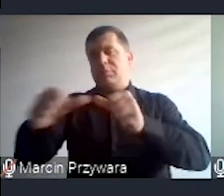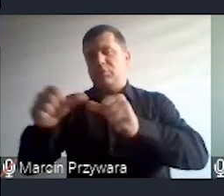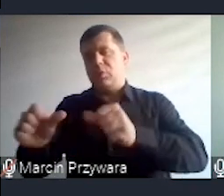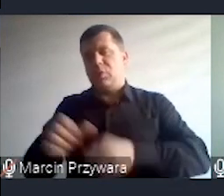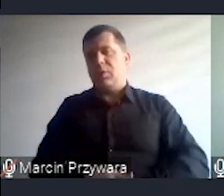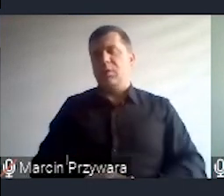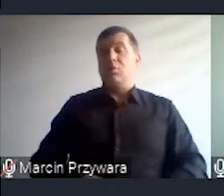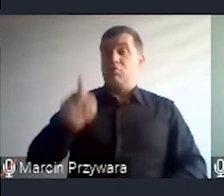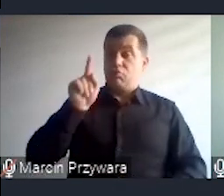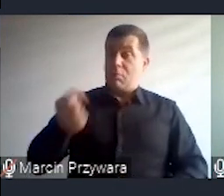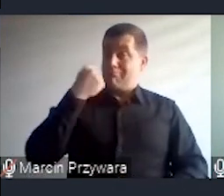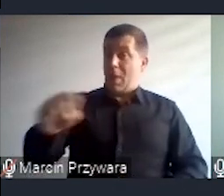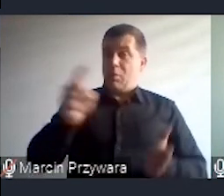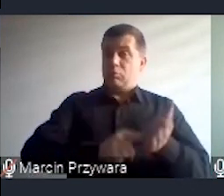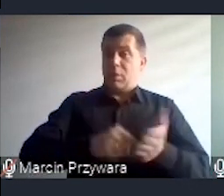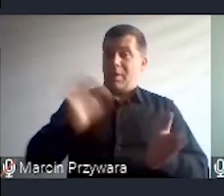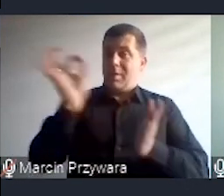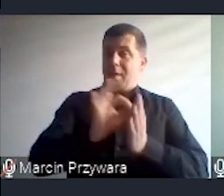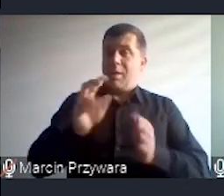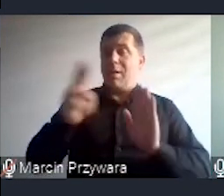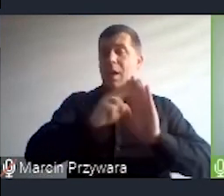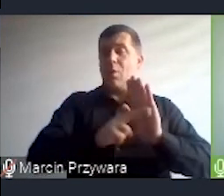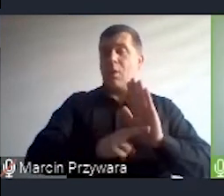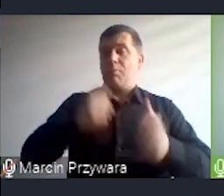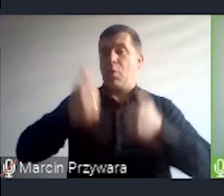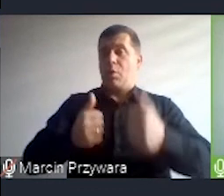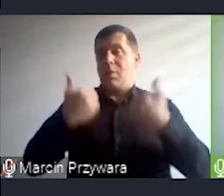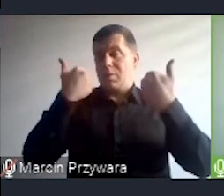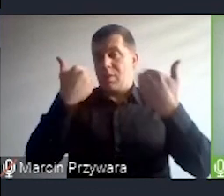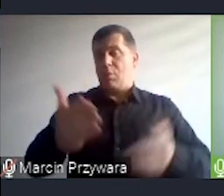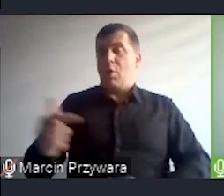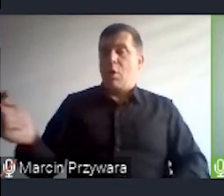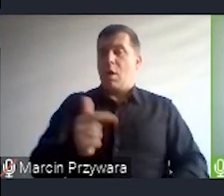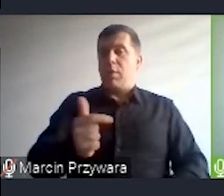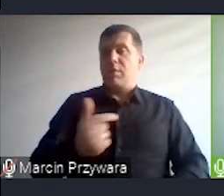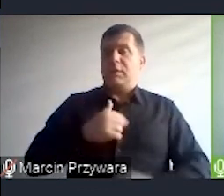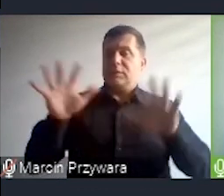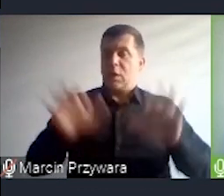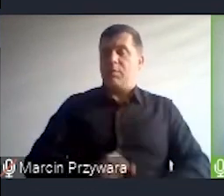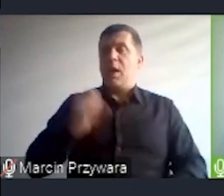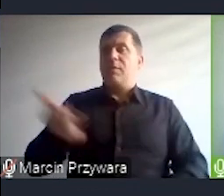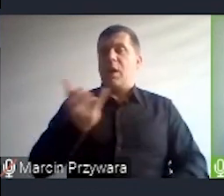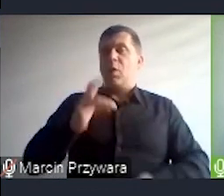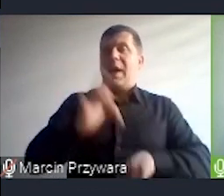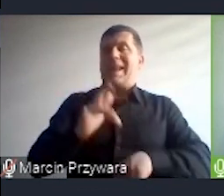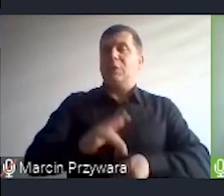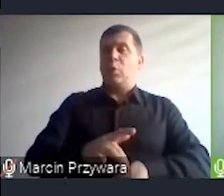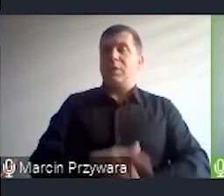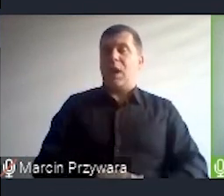to bardzo często regulamin konkursu nakłada na mnie obowiązek zachowania trwałości rezultatów.